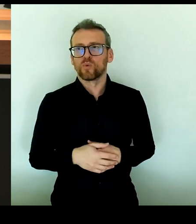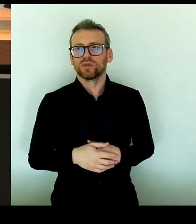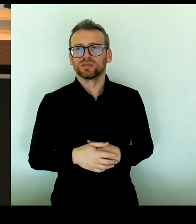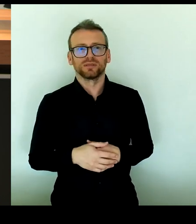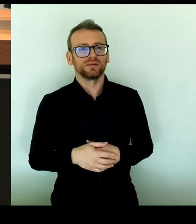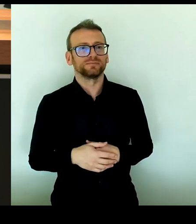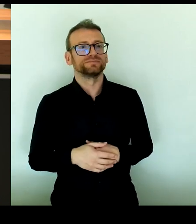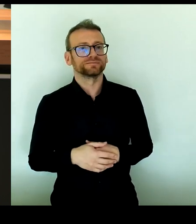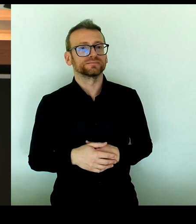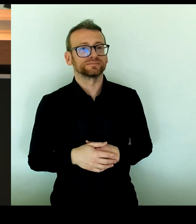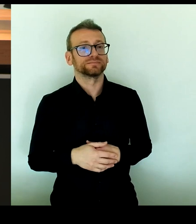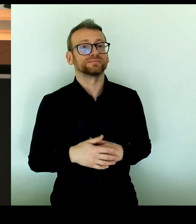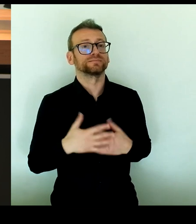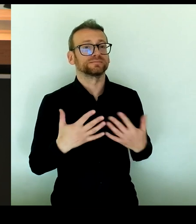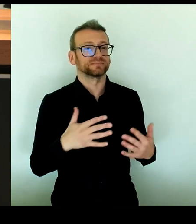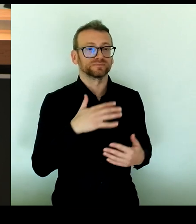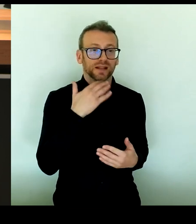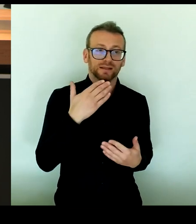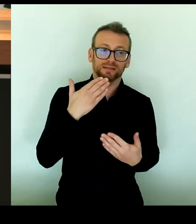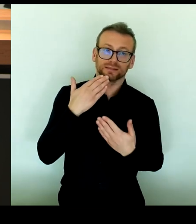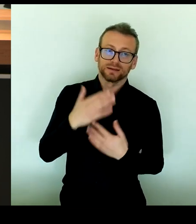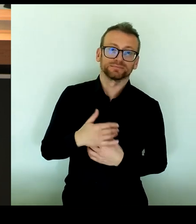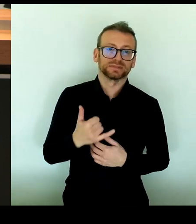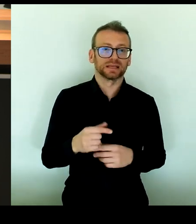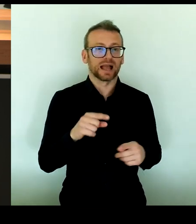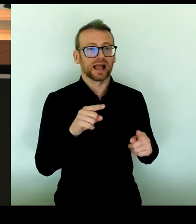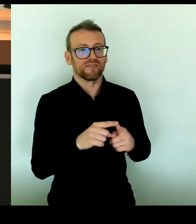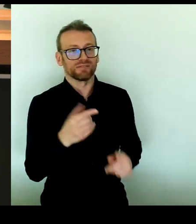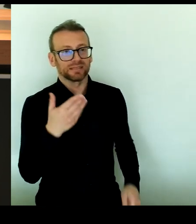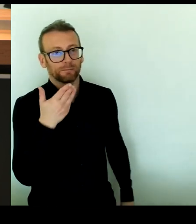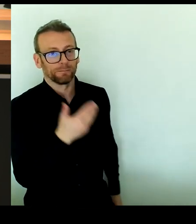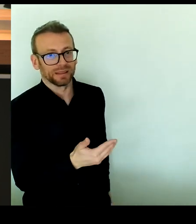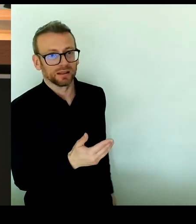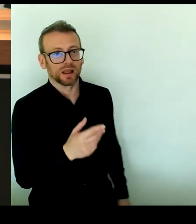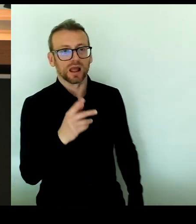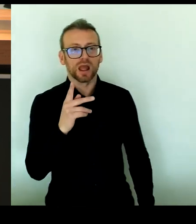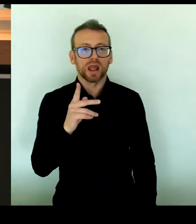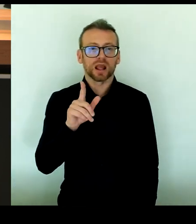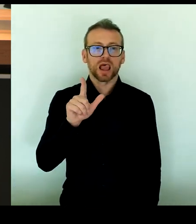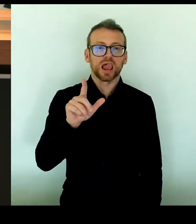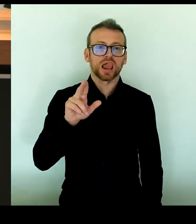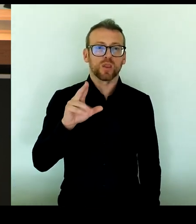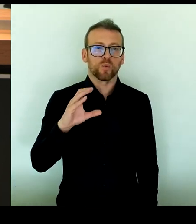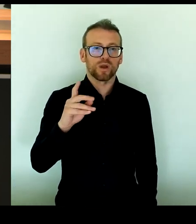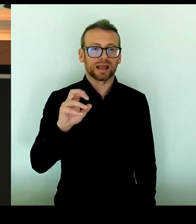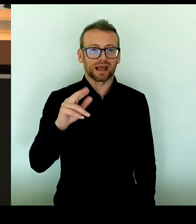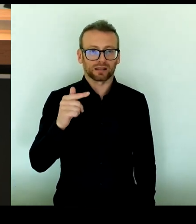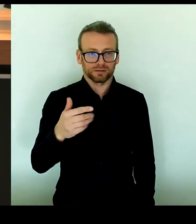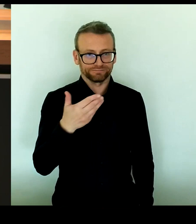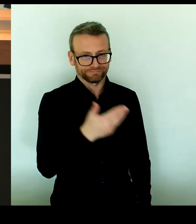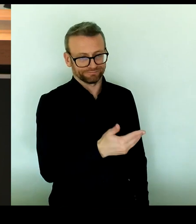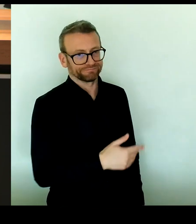alles an Kreativität möglich war in der Stadt. Das wünsch ich mir heute manchmal zurück. Aber seitdem hat sich Berlin mal verändert.